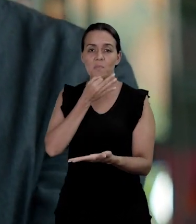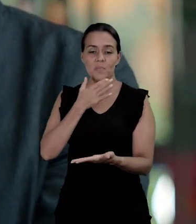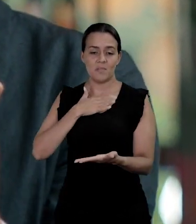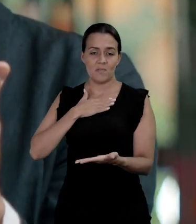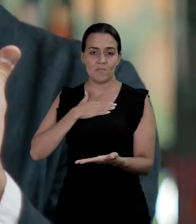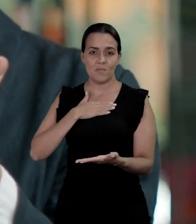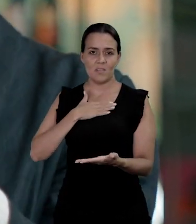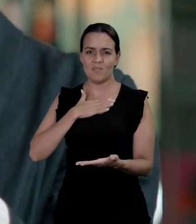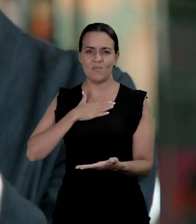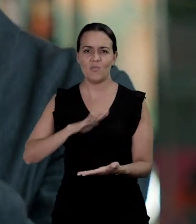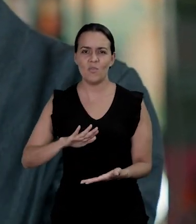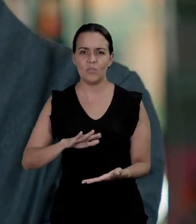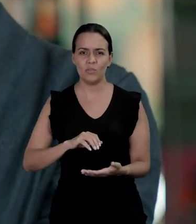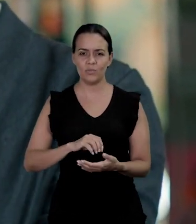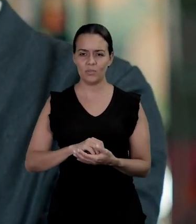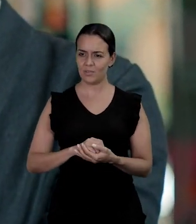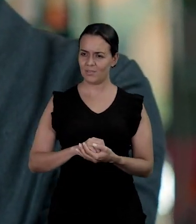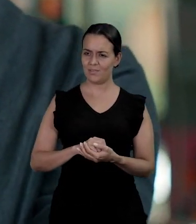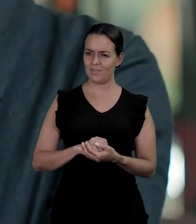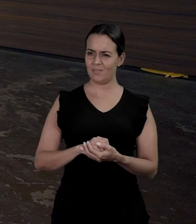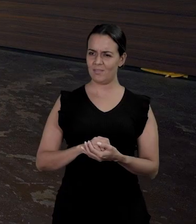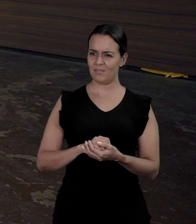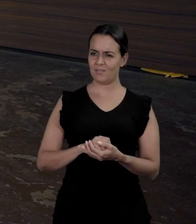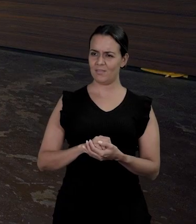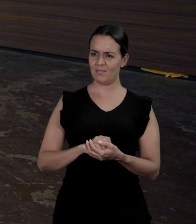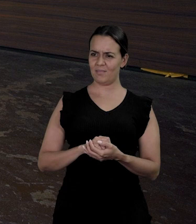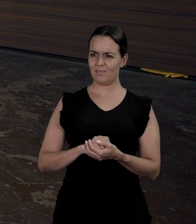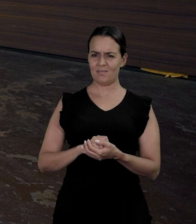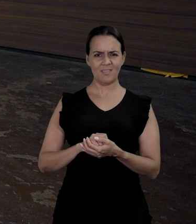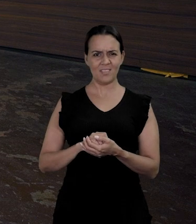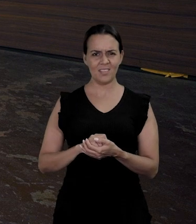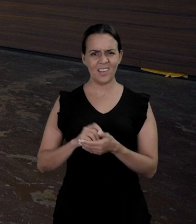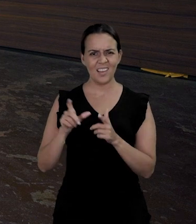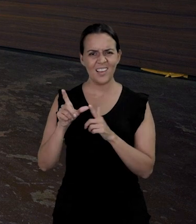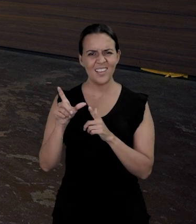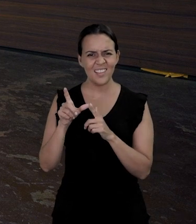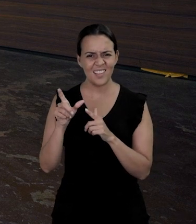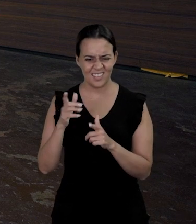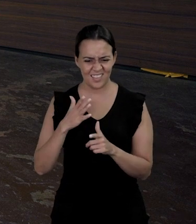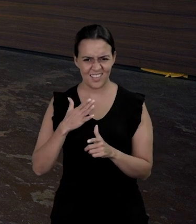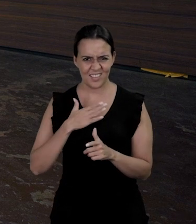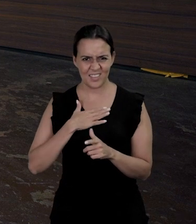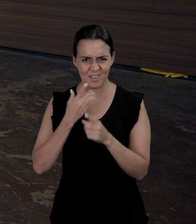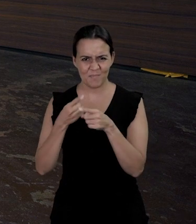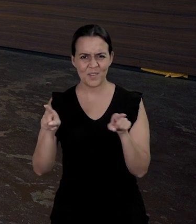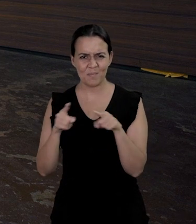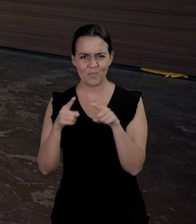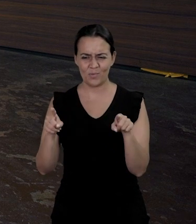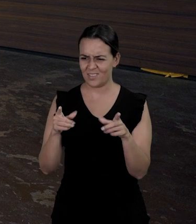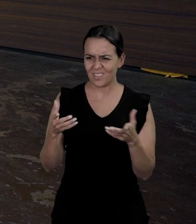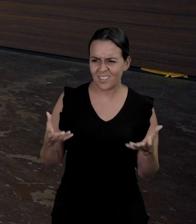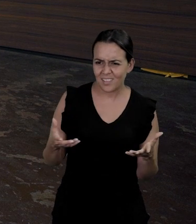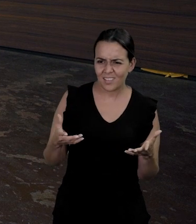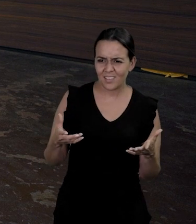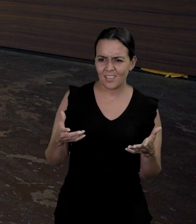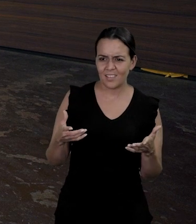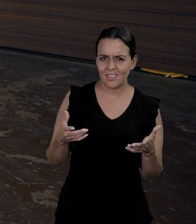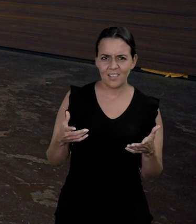ele começou a dar risada de nervoso, xingando ele de tudo que era nome e tal. Hoje parece passado remoto, porque o artista sofre isso